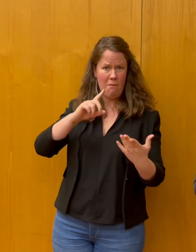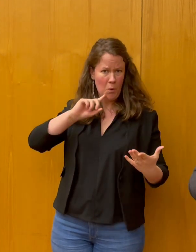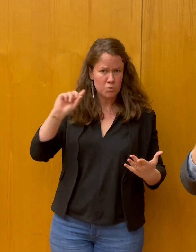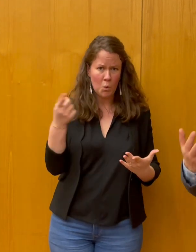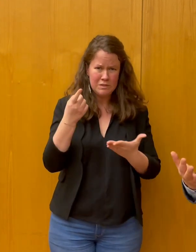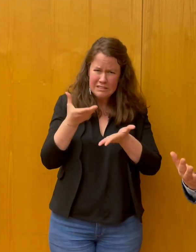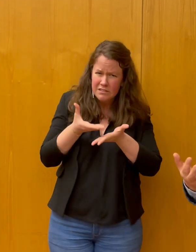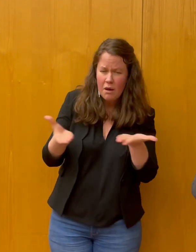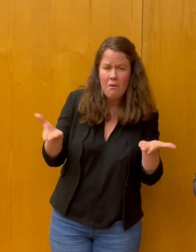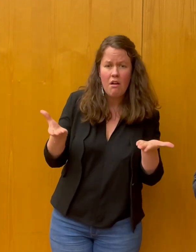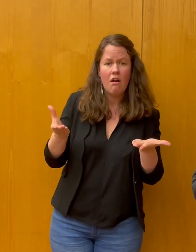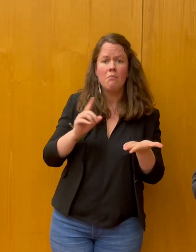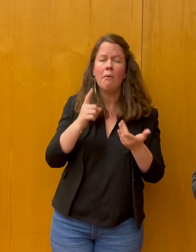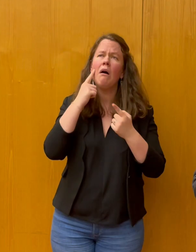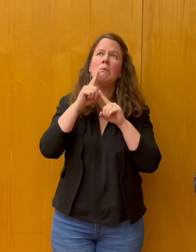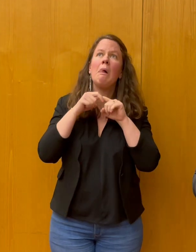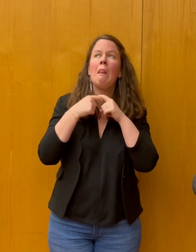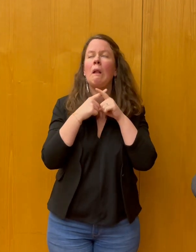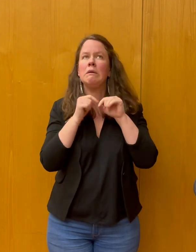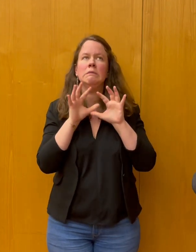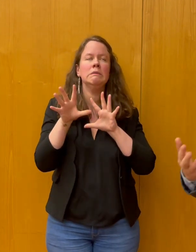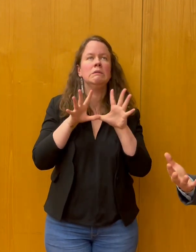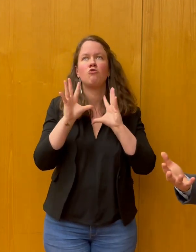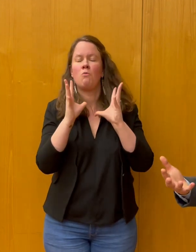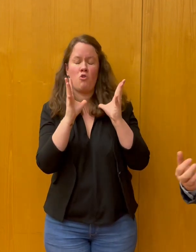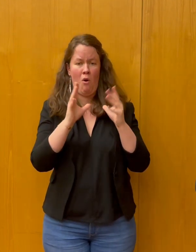monde sans réellement se poser de question et au fond de manière aussi facile que les entendants.